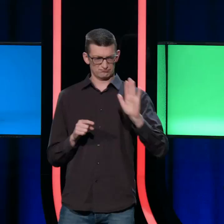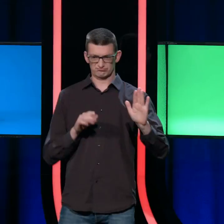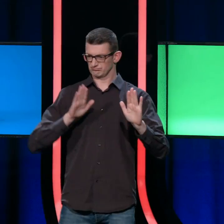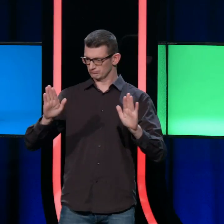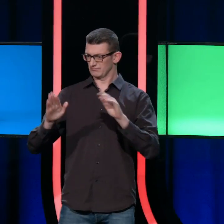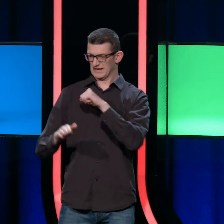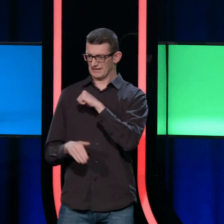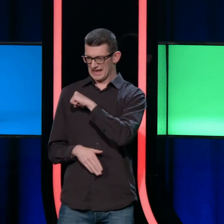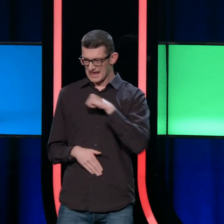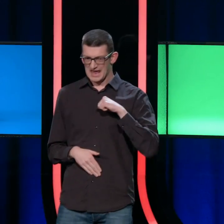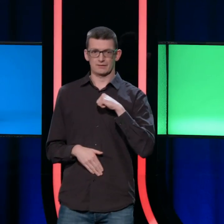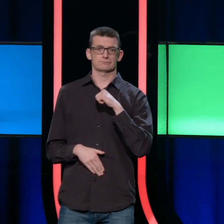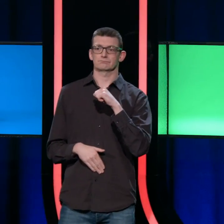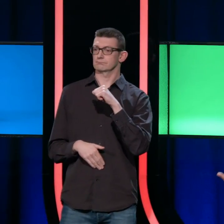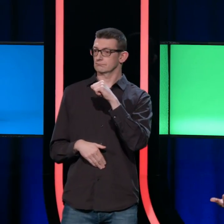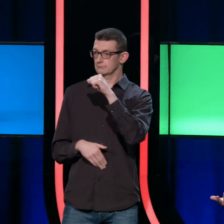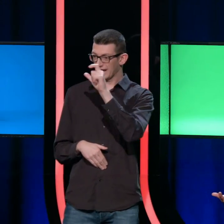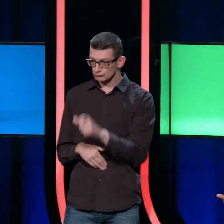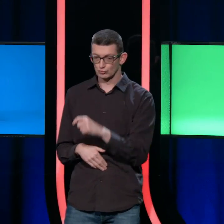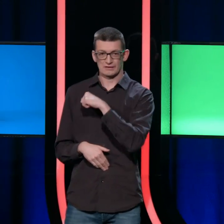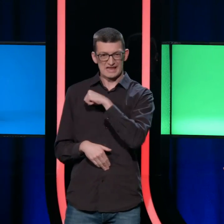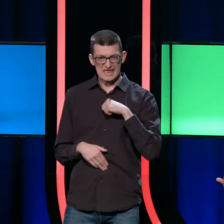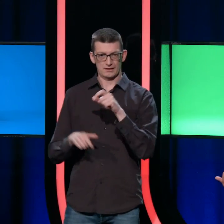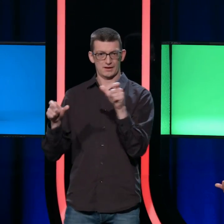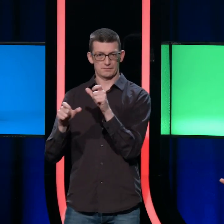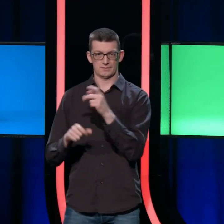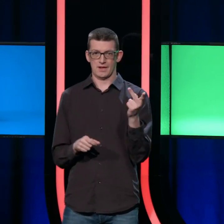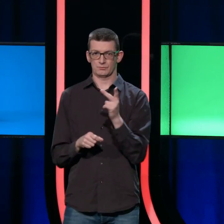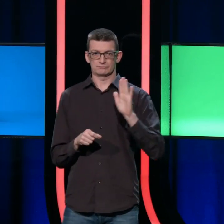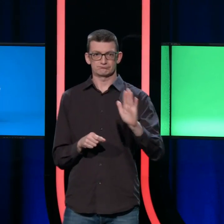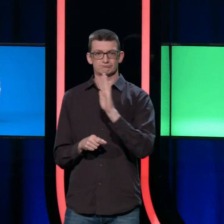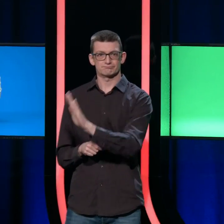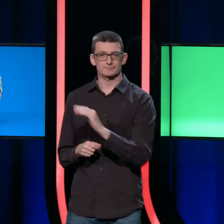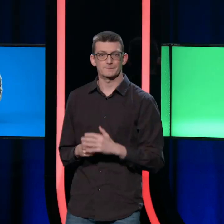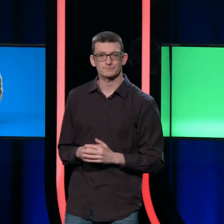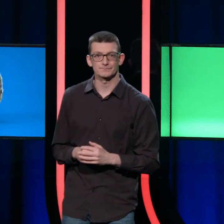Vlaamse Gebarentaal en Nederlands zijn allebei zelfstandige talen.